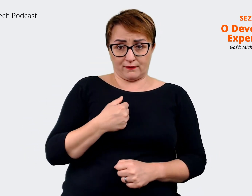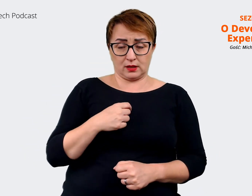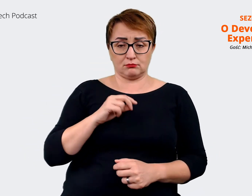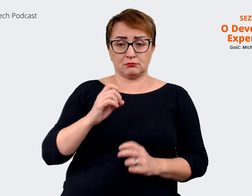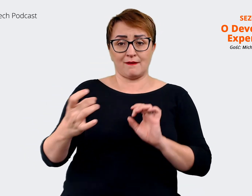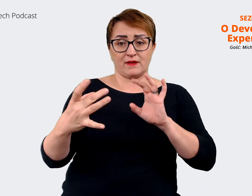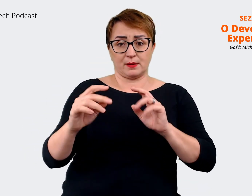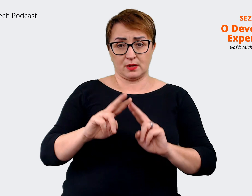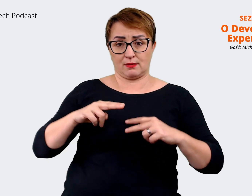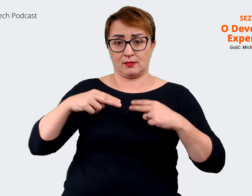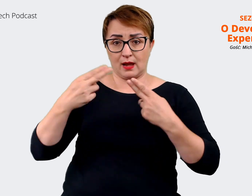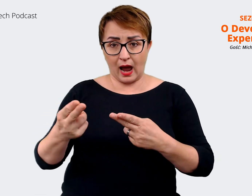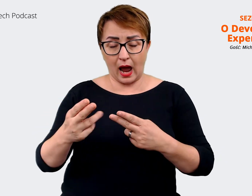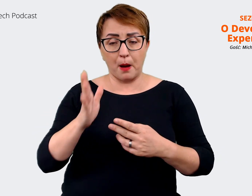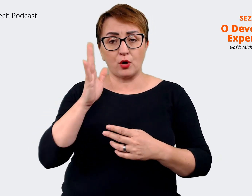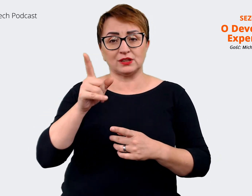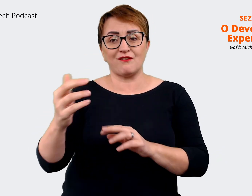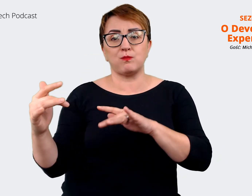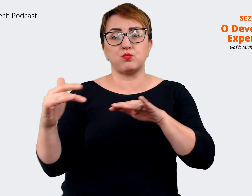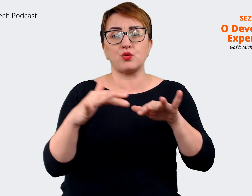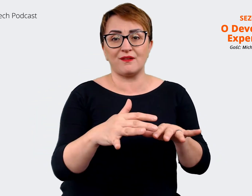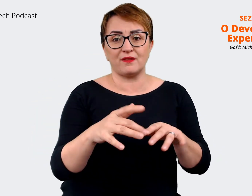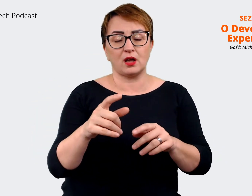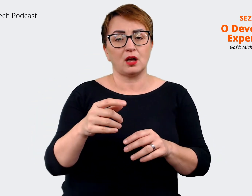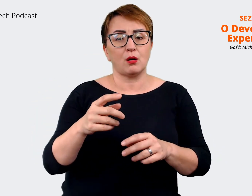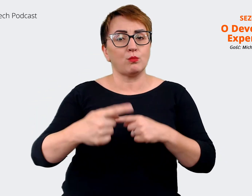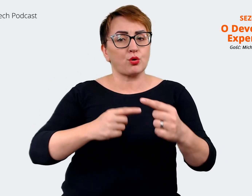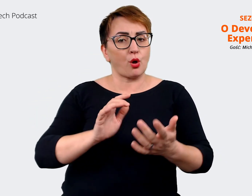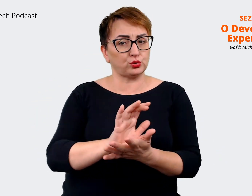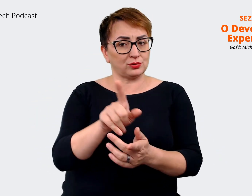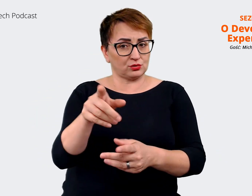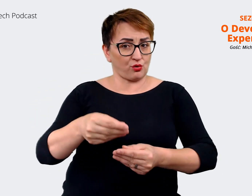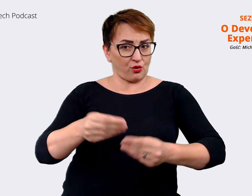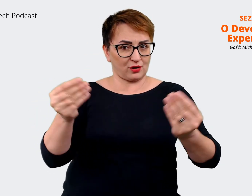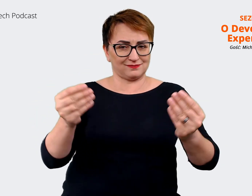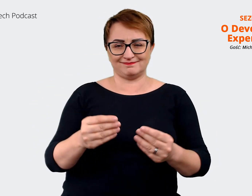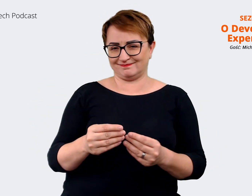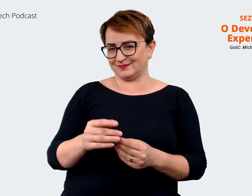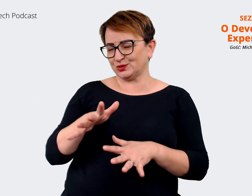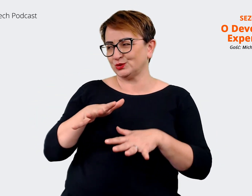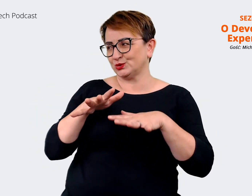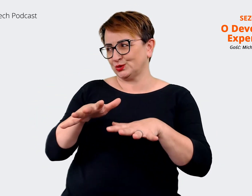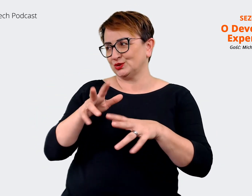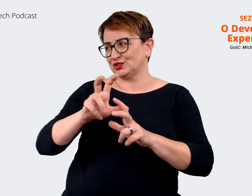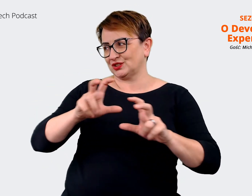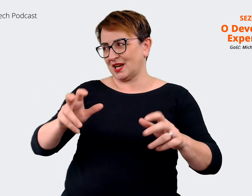to narzędzie, na ten produkt, który rozwijacie? Michał: Dużo. Powiedziałbym tak dużo płynie i